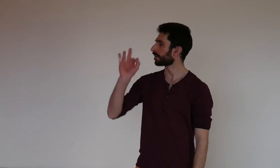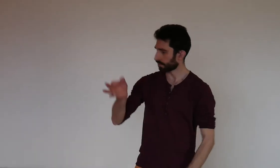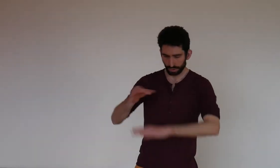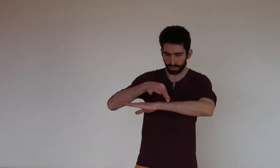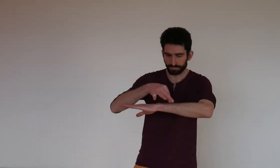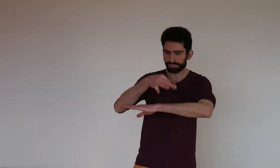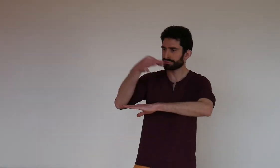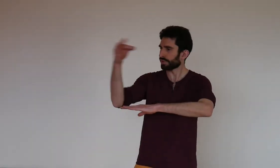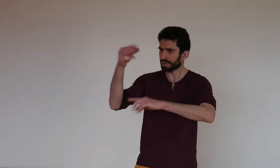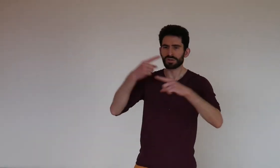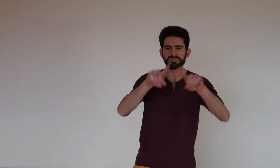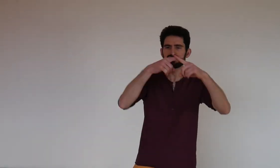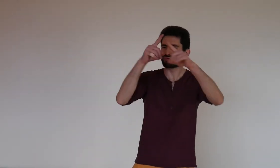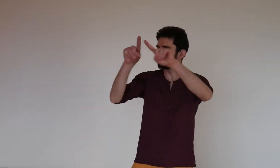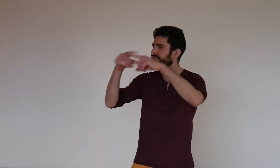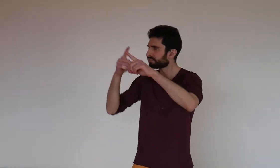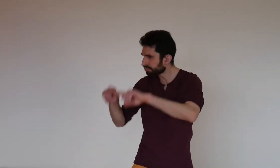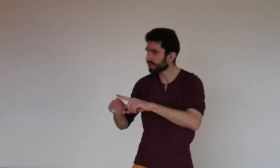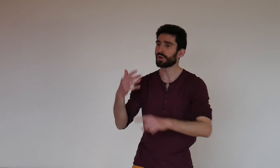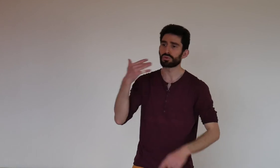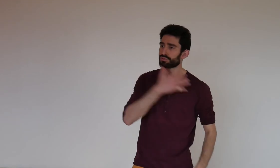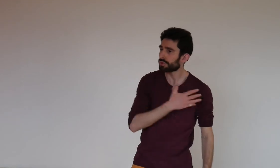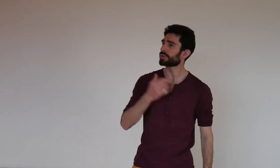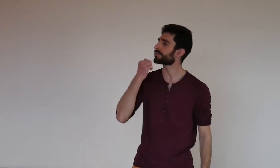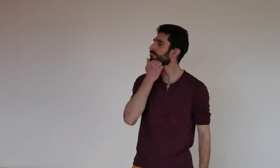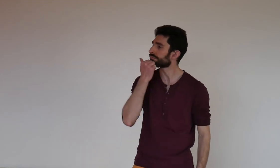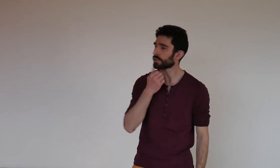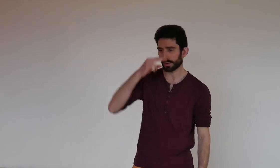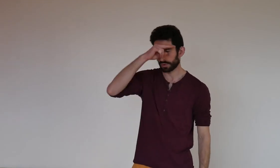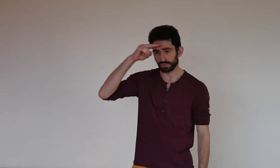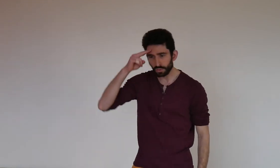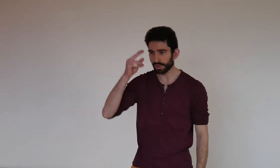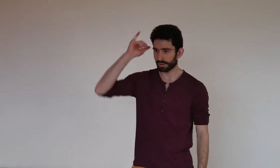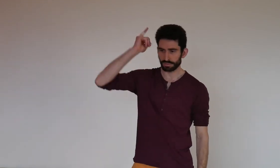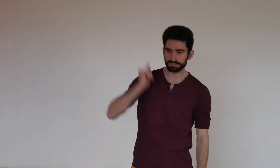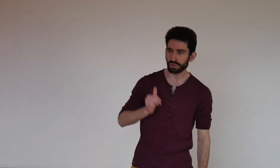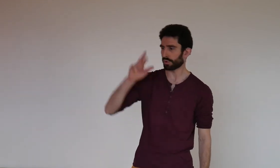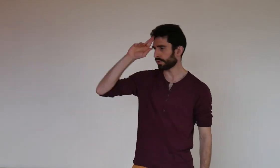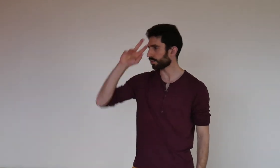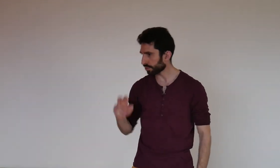Oui et si le poil change de couleur (chatain, noir, blond, roux),